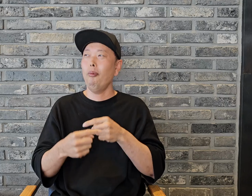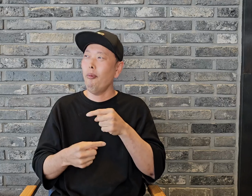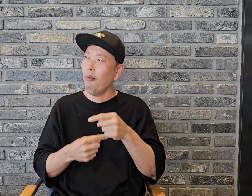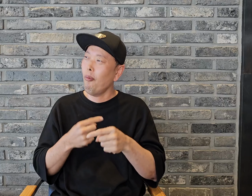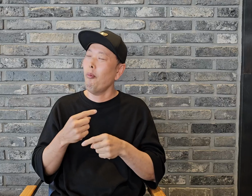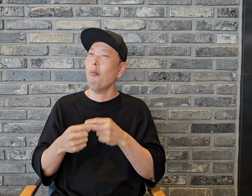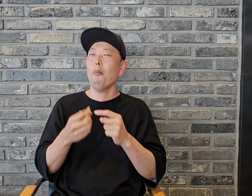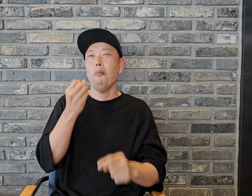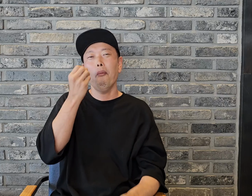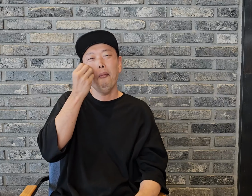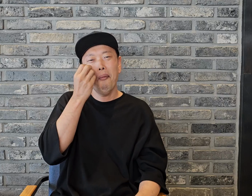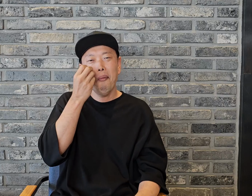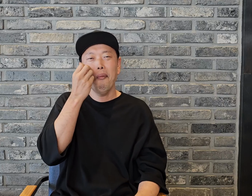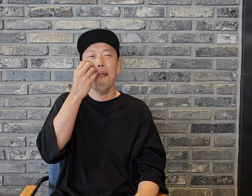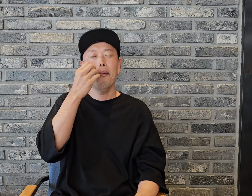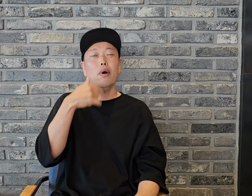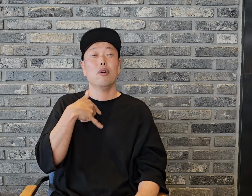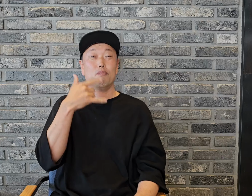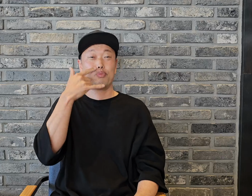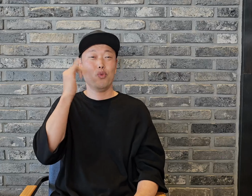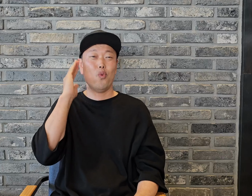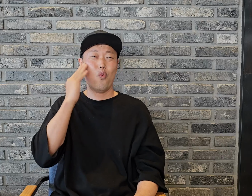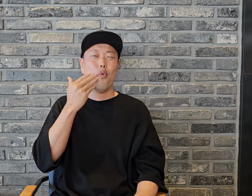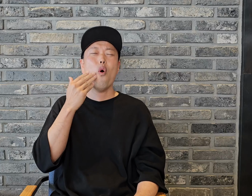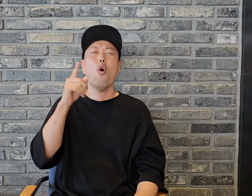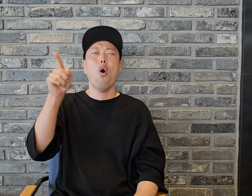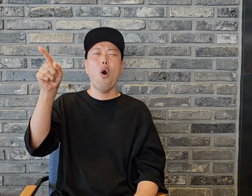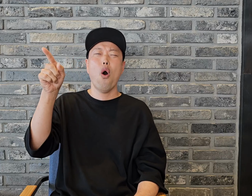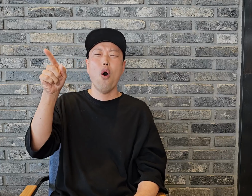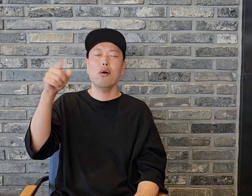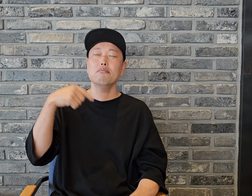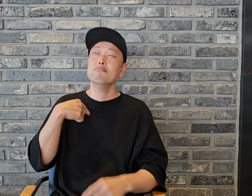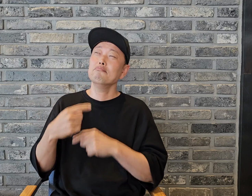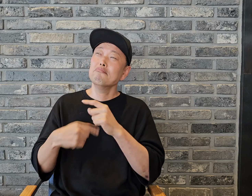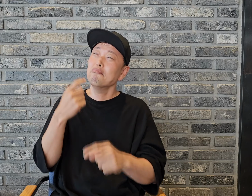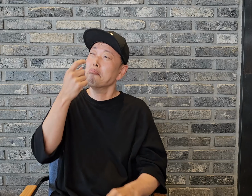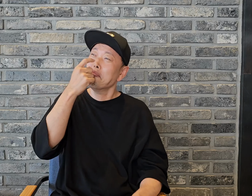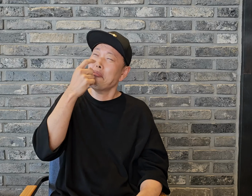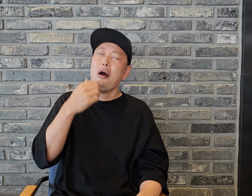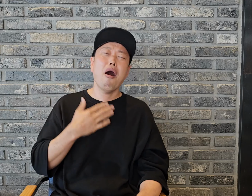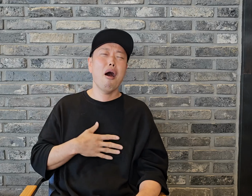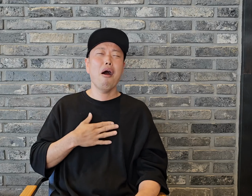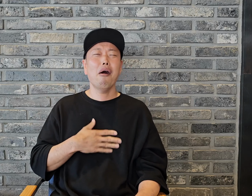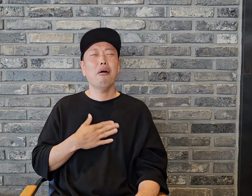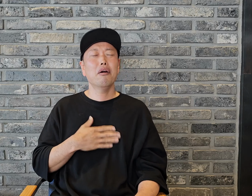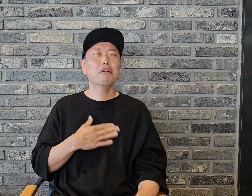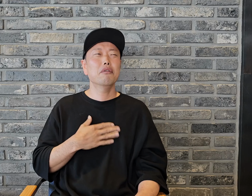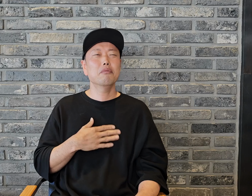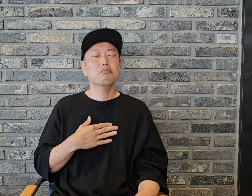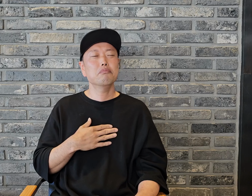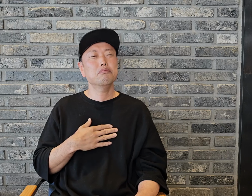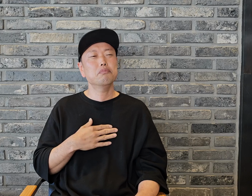と分かるようになりました 。 本当にすごかったです。 両親が聴覚障害者な ので手話はよく知っていたのですが、